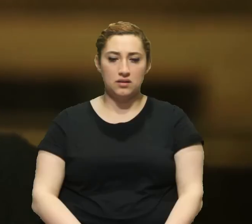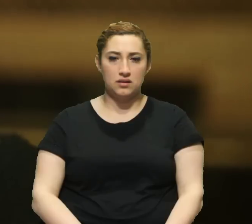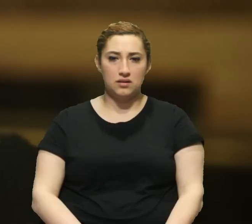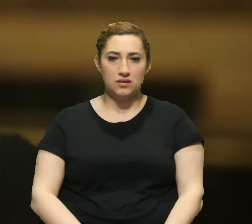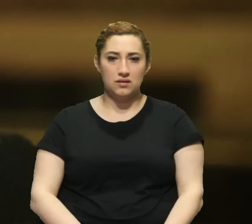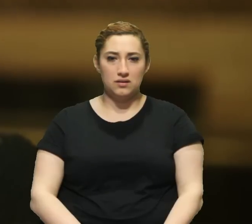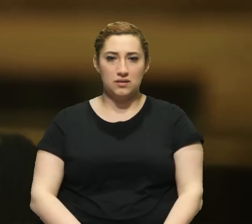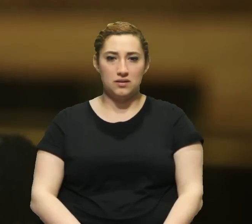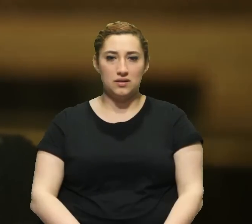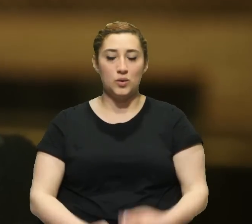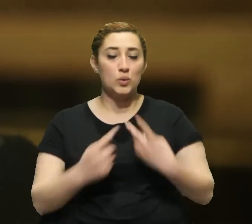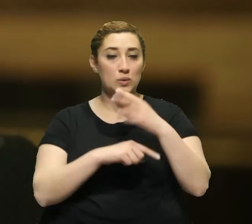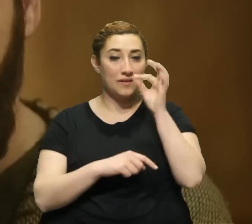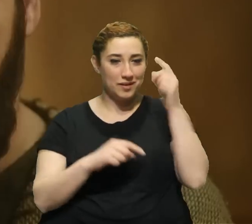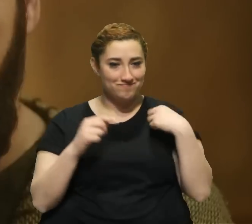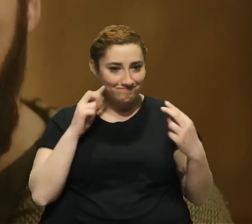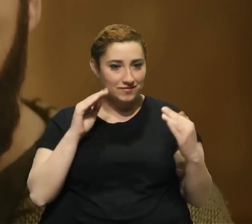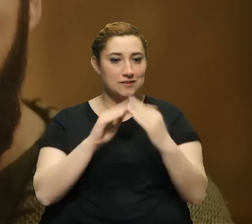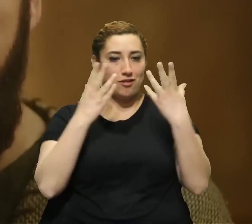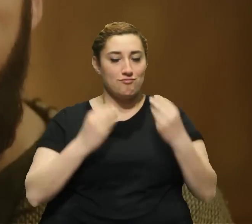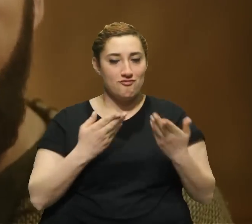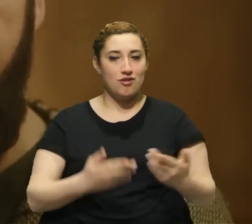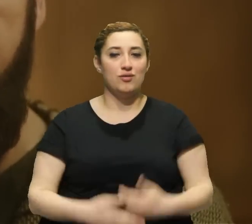Tevafuk oldu Yunus Efendi.